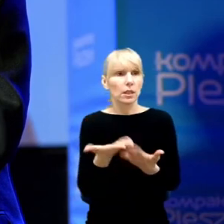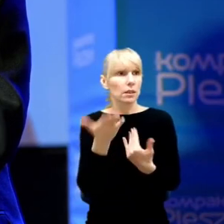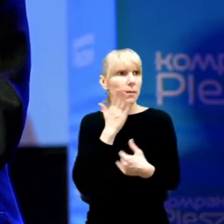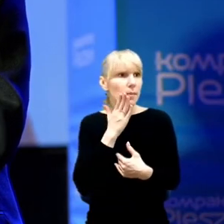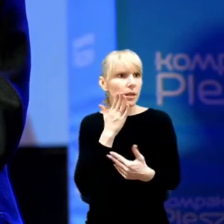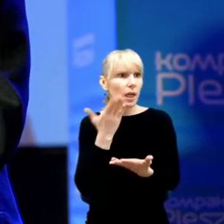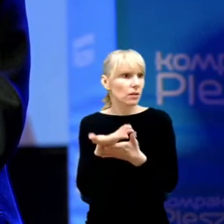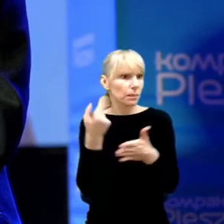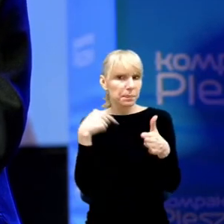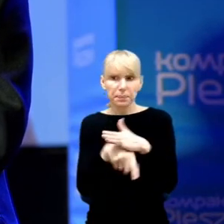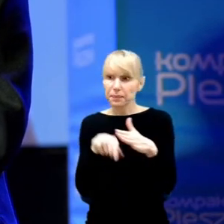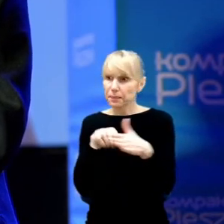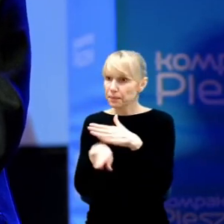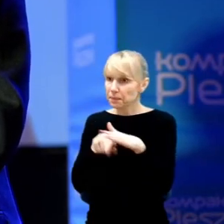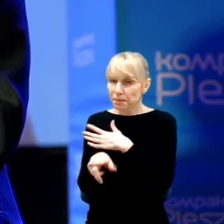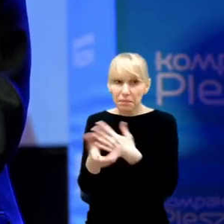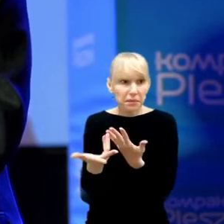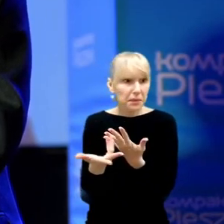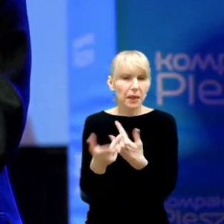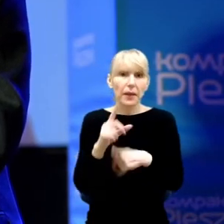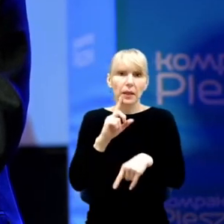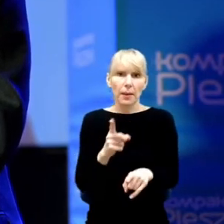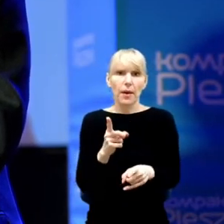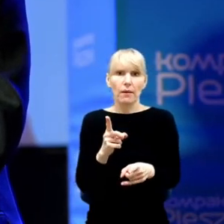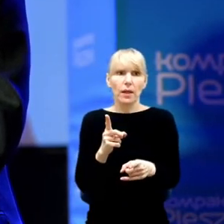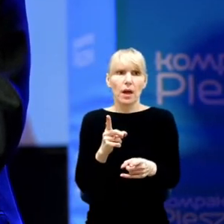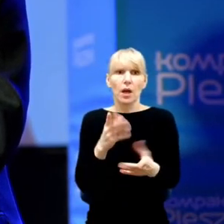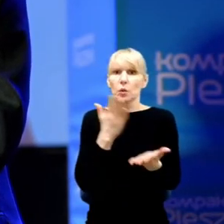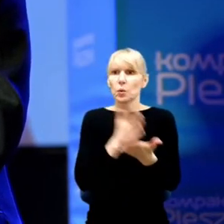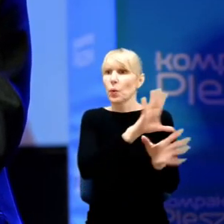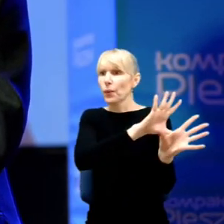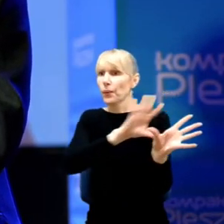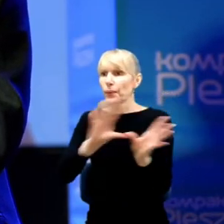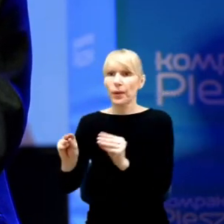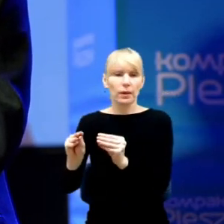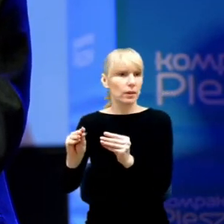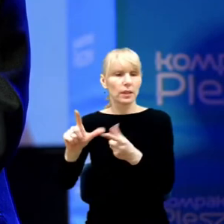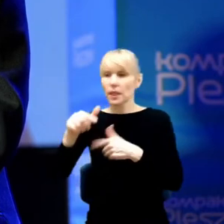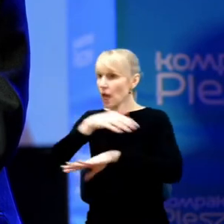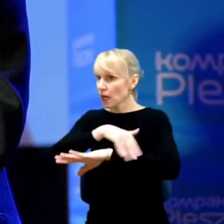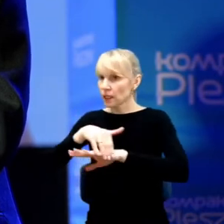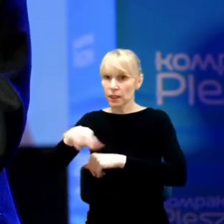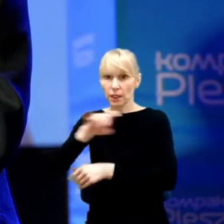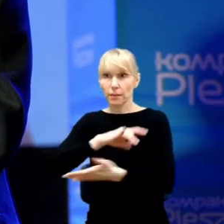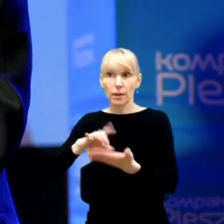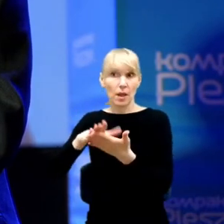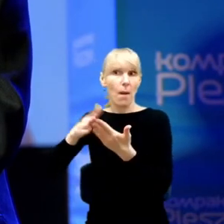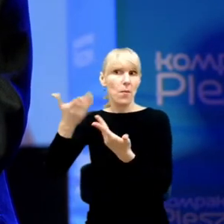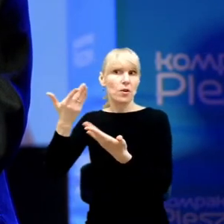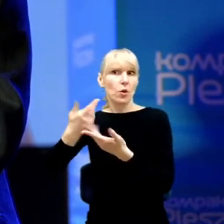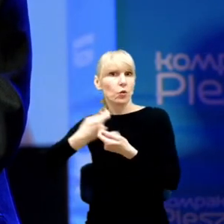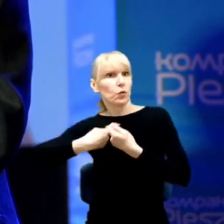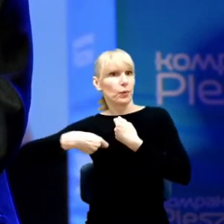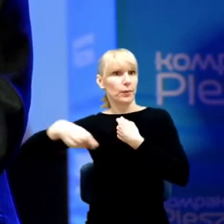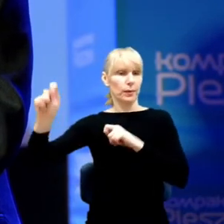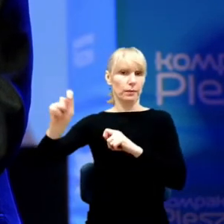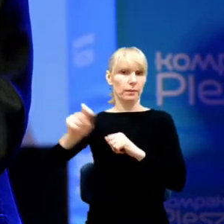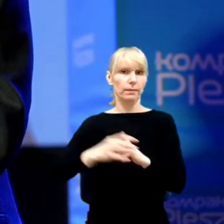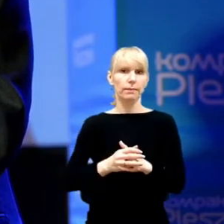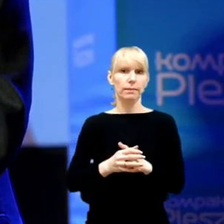i część z nich wyprowadziła się tylko za granicę gminy, część z nich wyjechała i być może tym fundamentalnym problemem jest właśnie brak mieszkań.